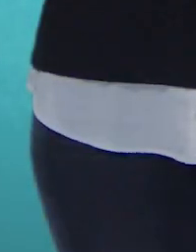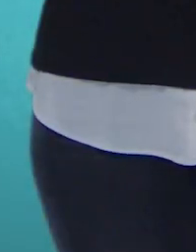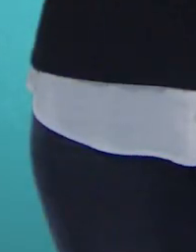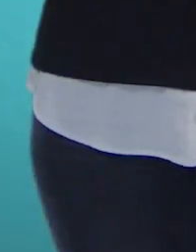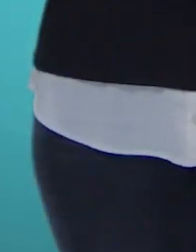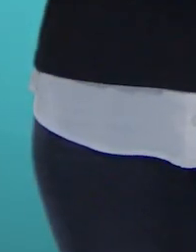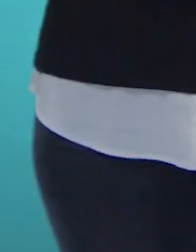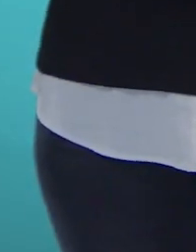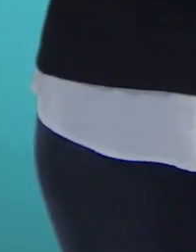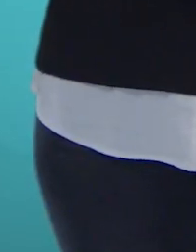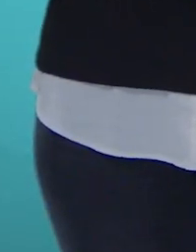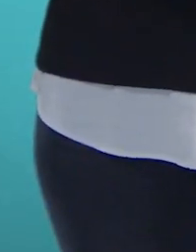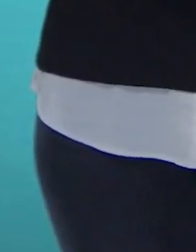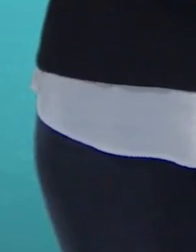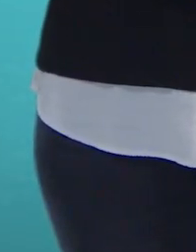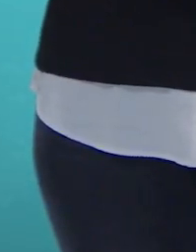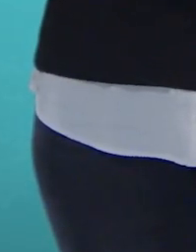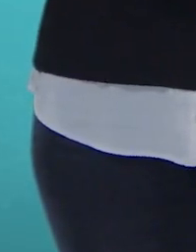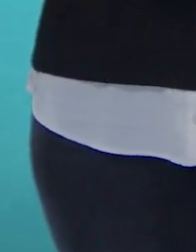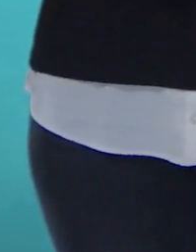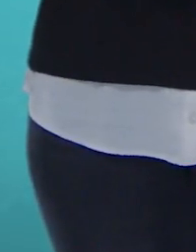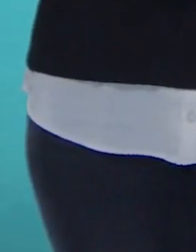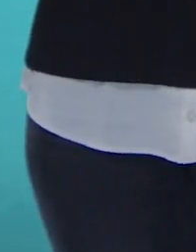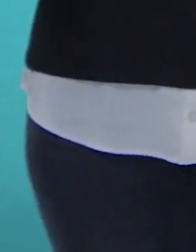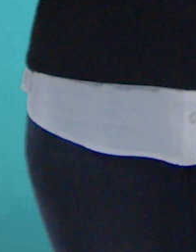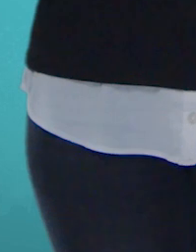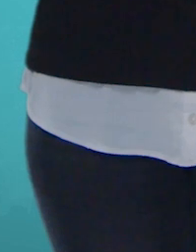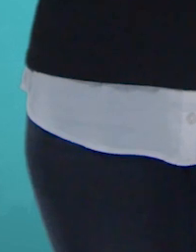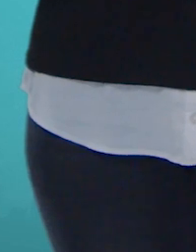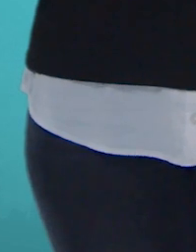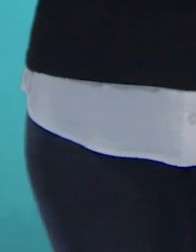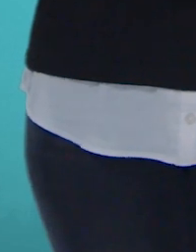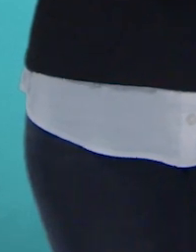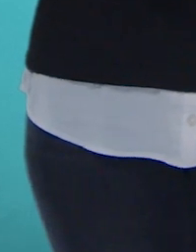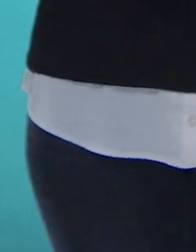Hi, hier ist deine PTA IN LOVE-week am 1. Dezember. Wir liefern dir deine News der Woche